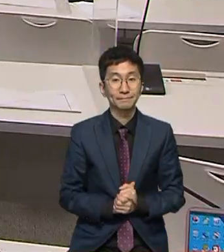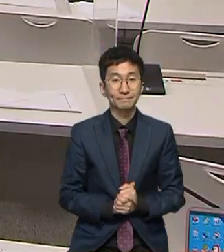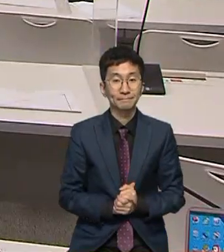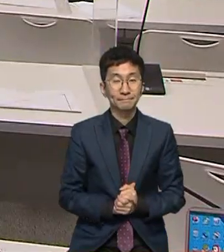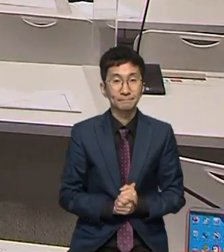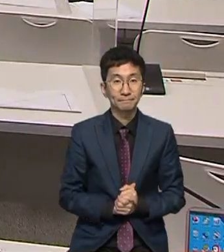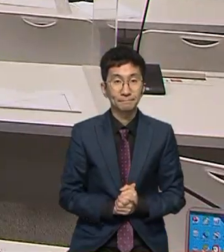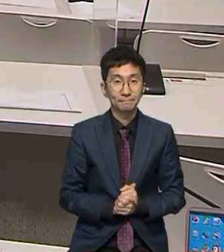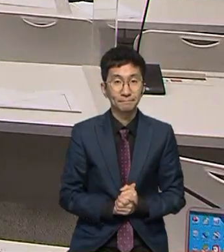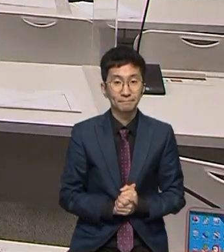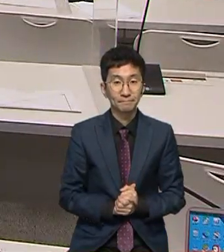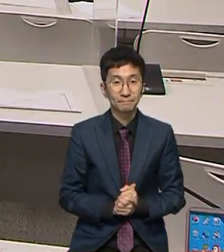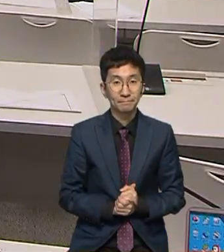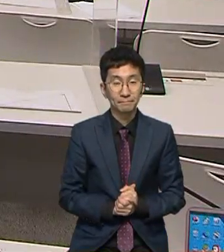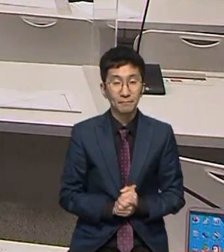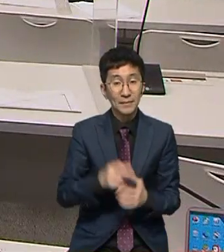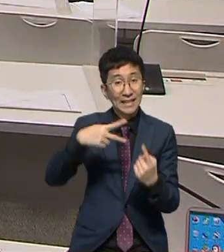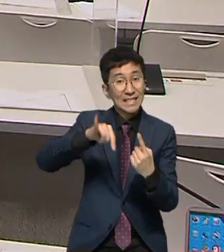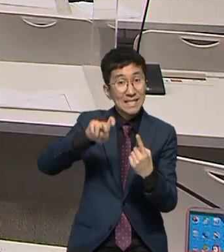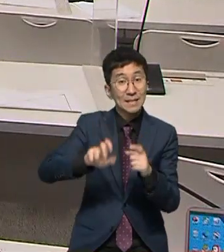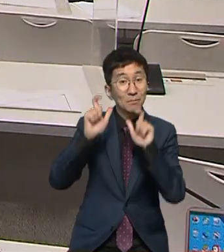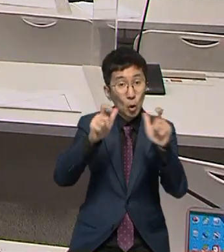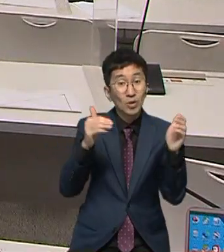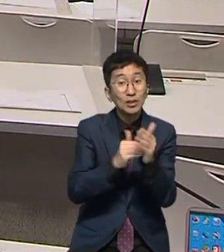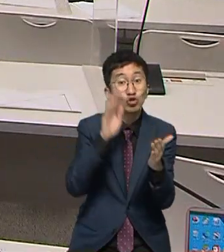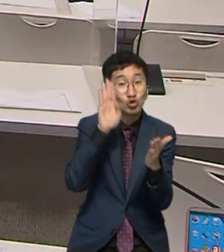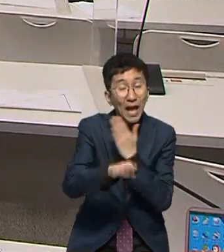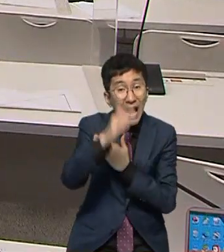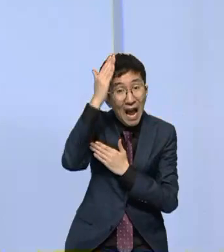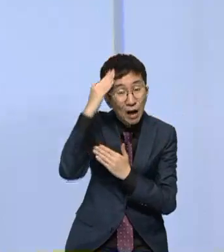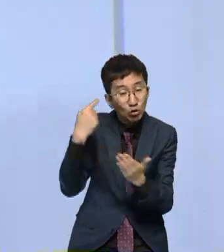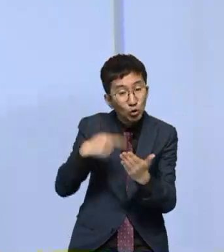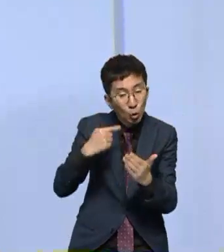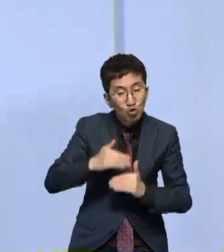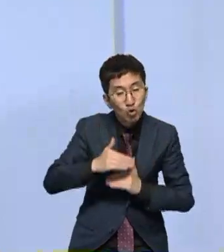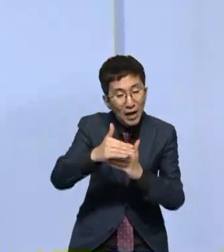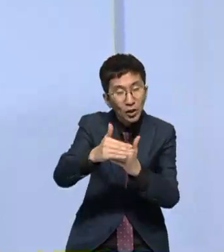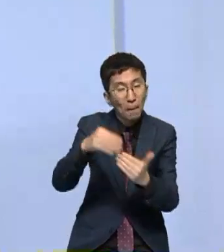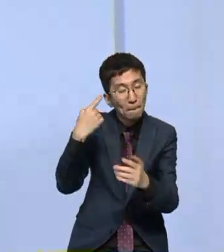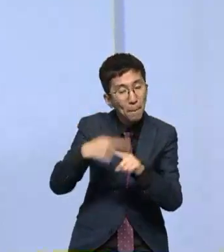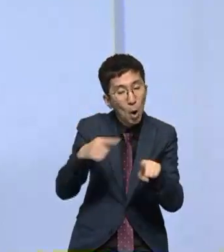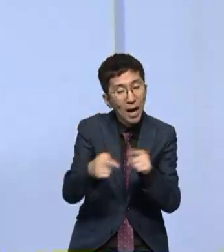(기자) 1심 선고 직후 한국교육과정평가원은 겸허하게 이번